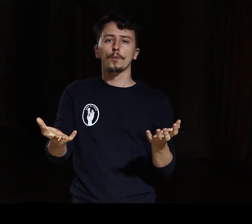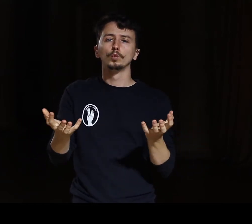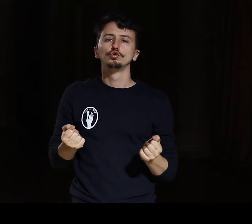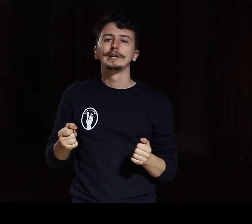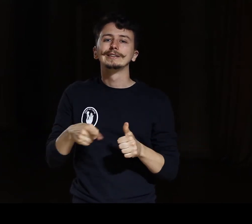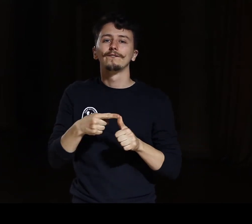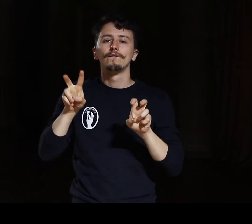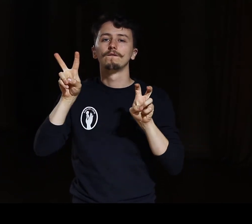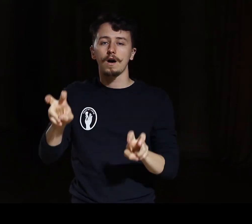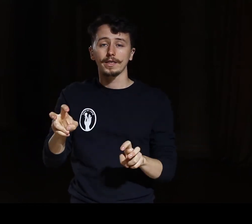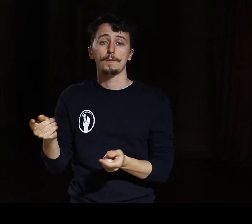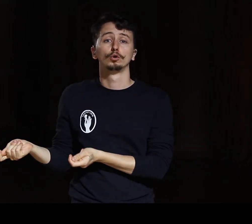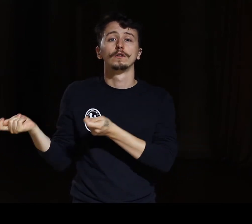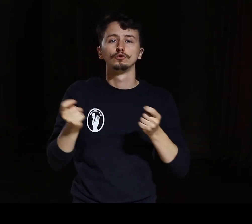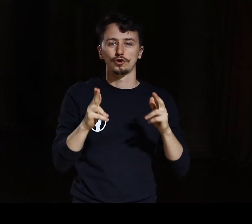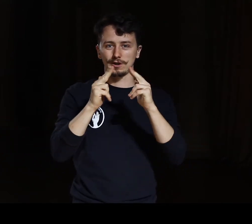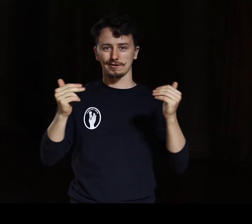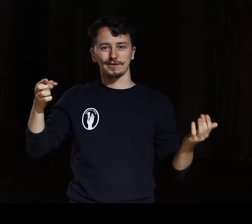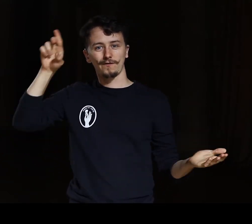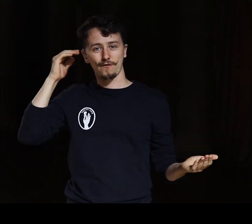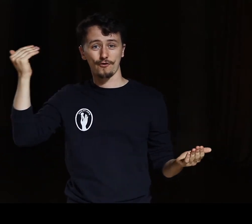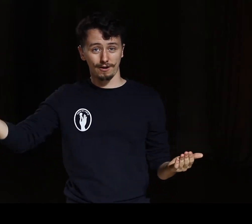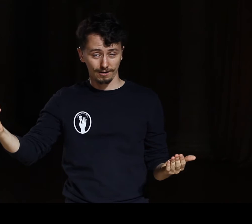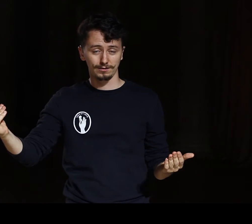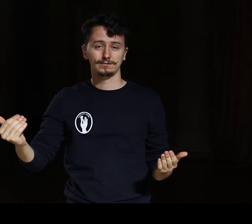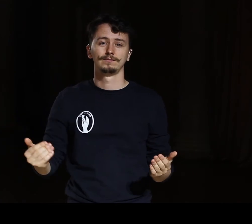удостоившихся звания «Поставщиков Двора».